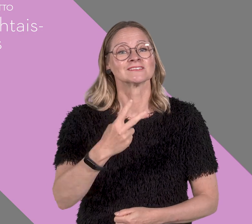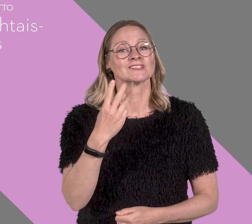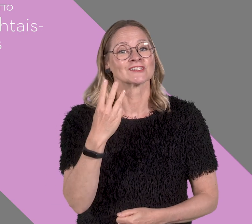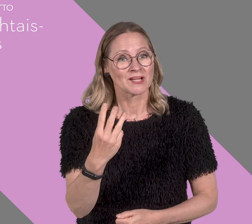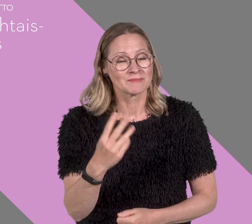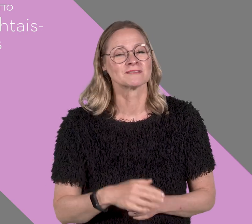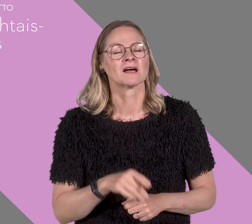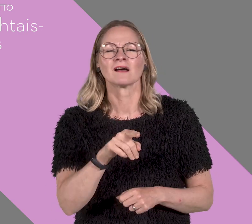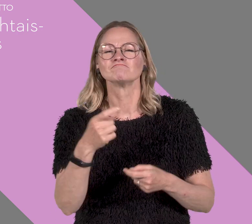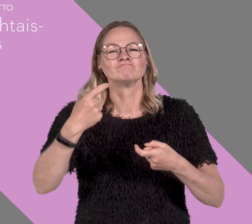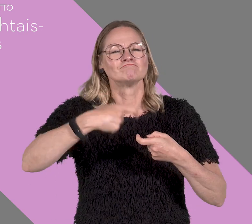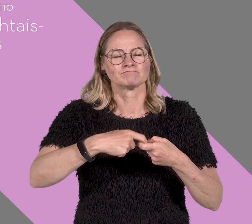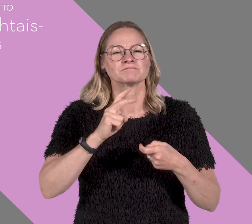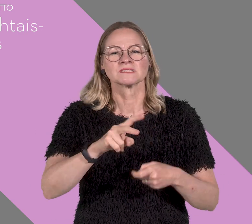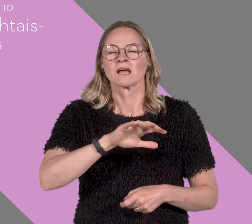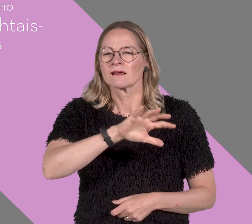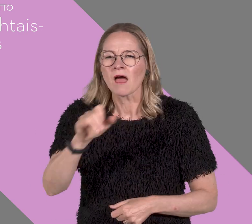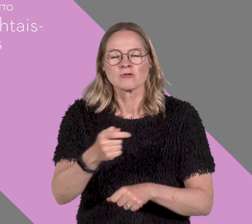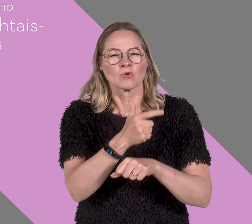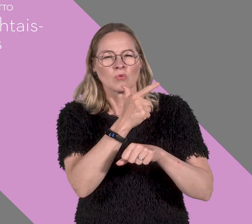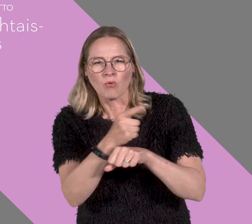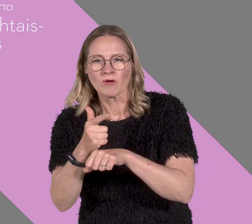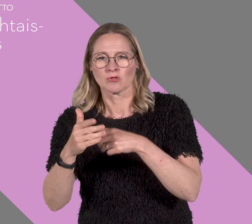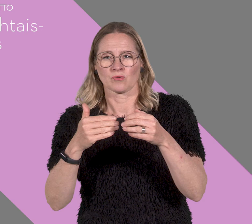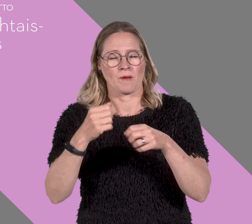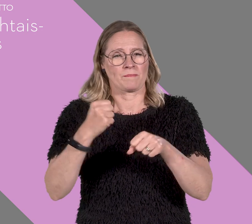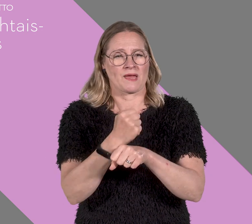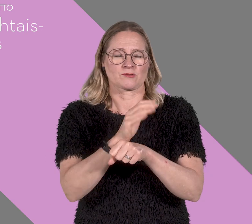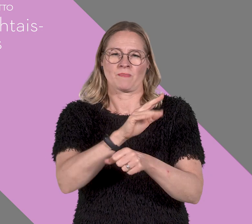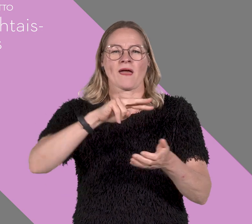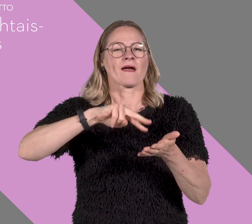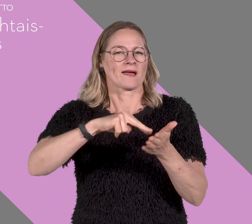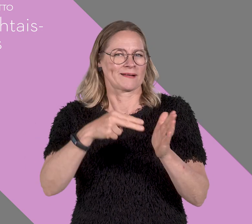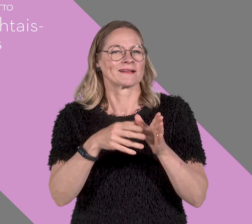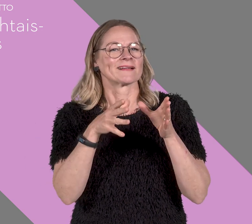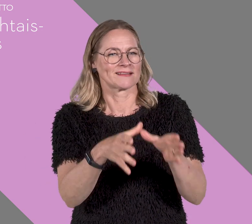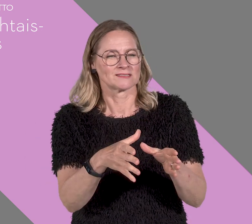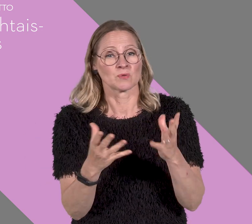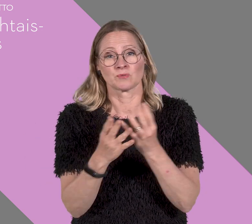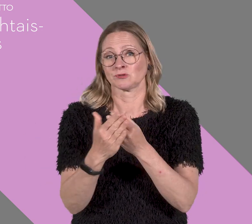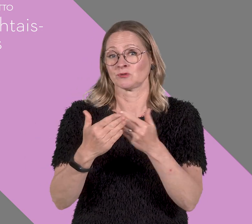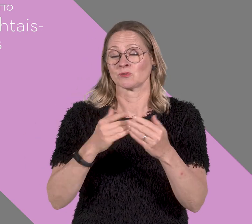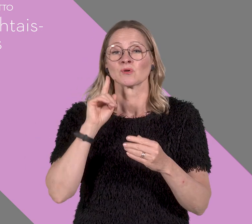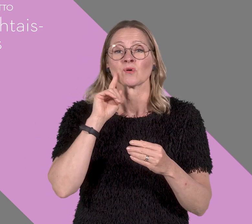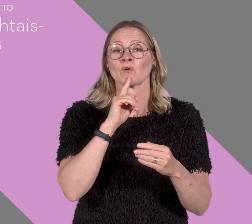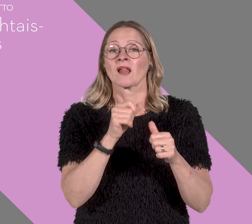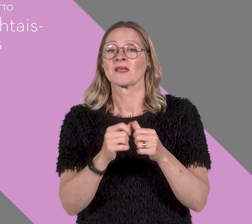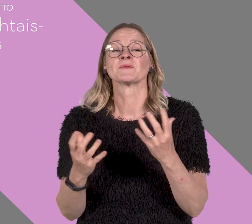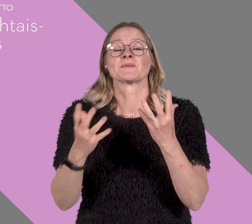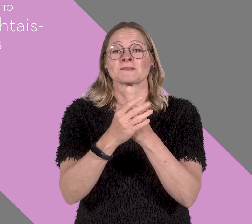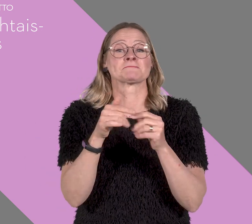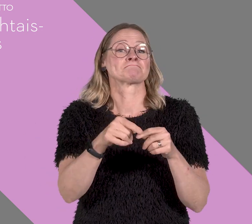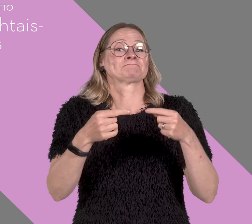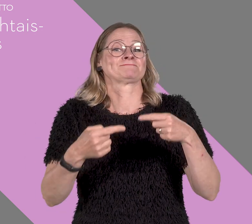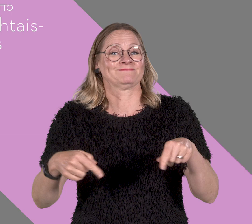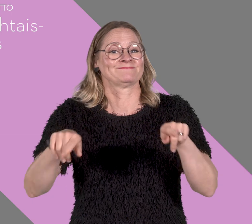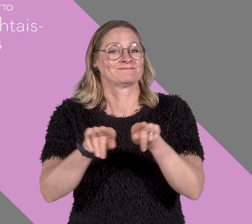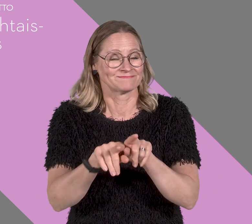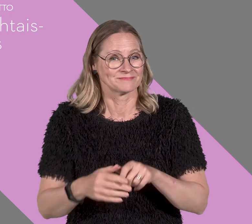tehtiin Helsingissä maaliskuussa 2023 osana Kaikki kuvaa -työpajan hanketta.